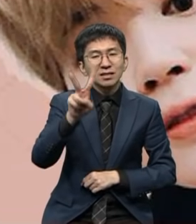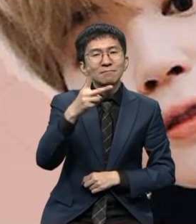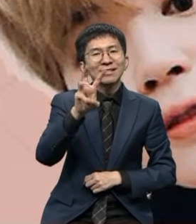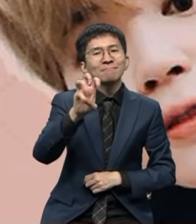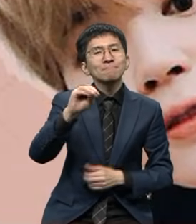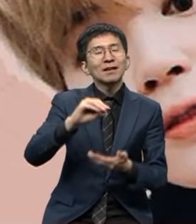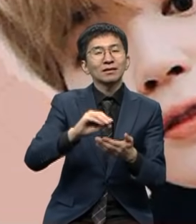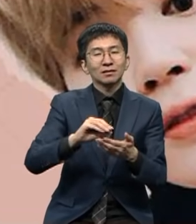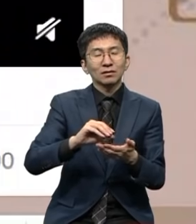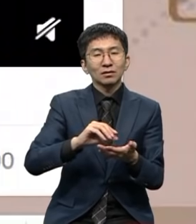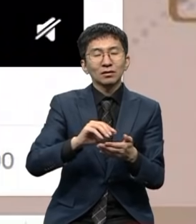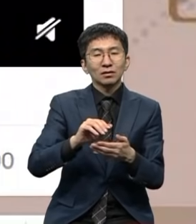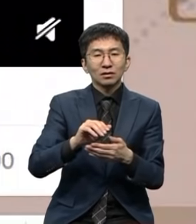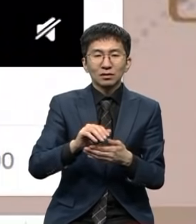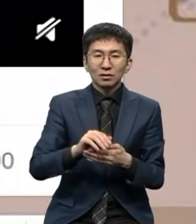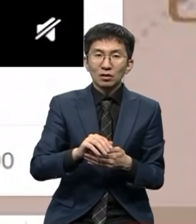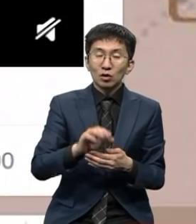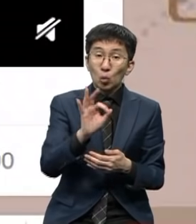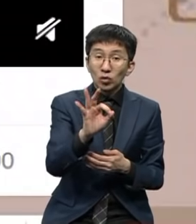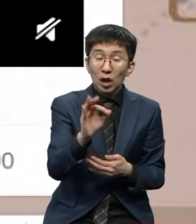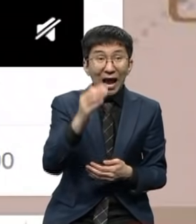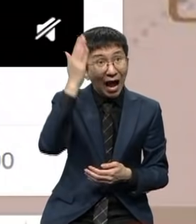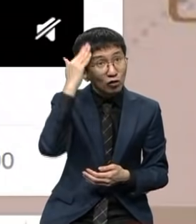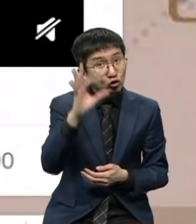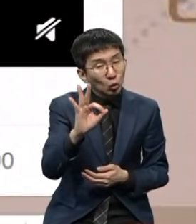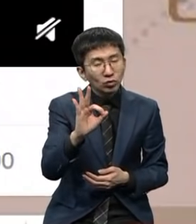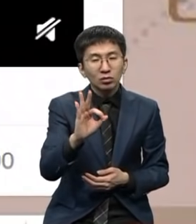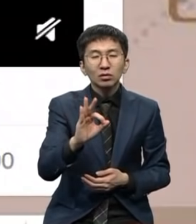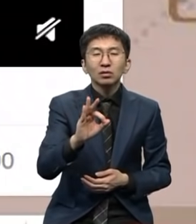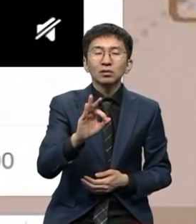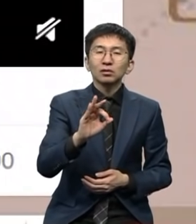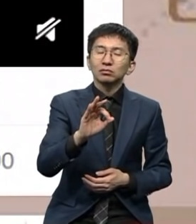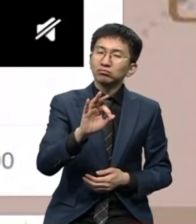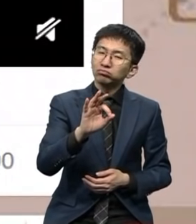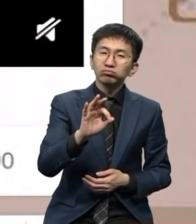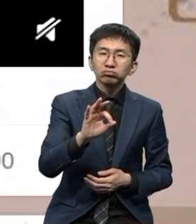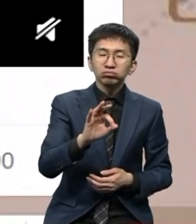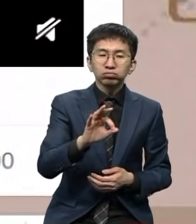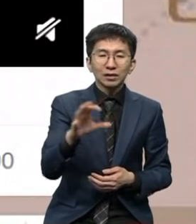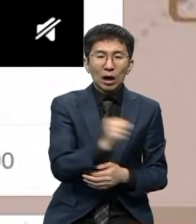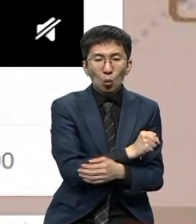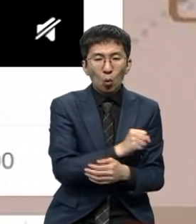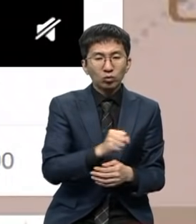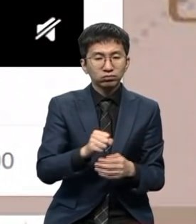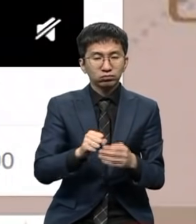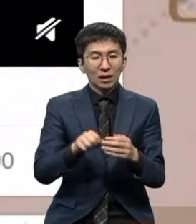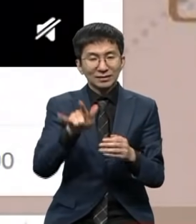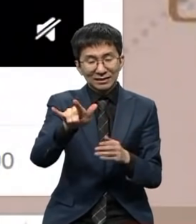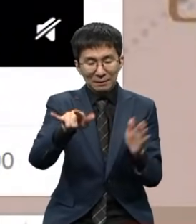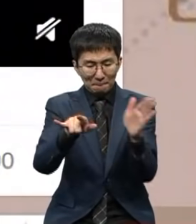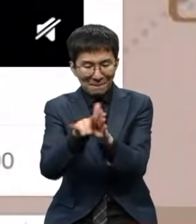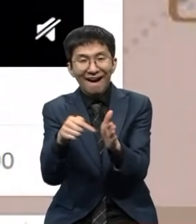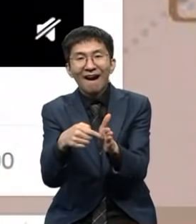돈 4억 원을 모아 직접 광고를 한 것으로 알려졌는데 웨이보는 해당 계정을 60일간 정지시켰습니다.